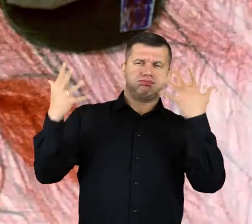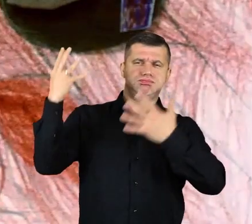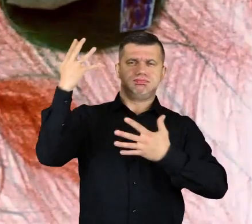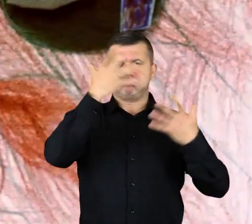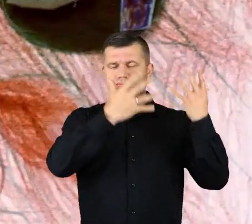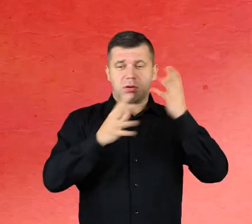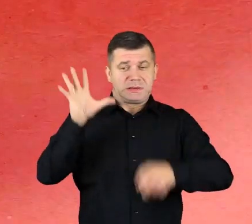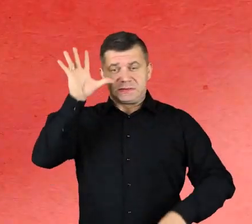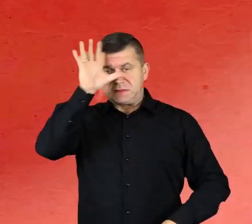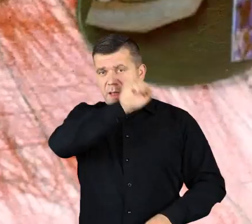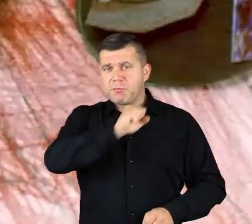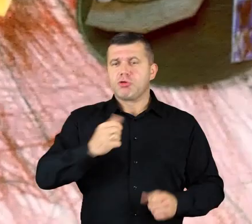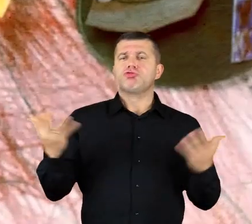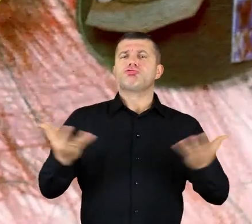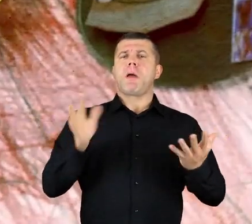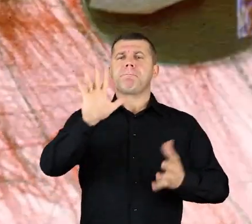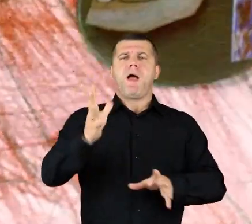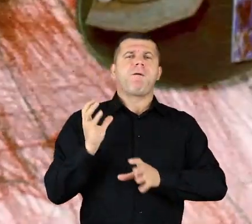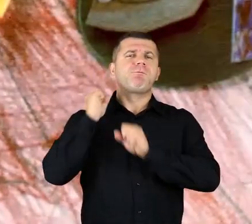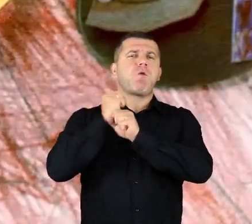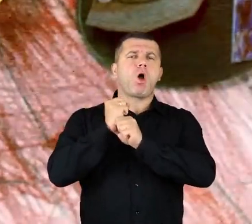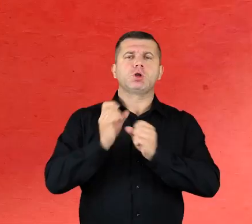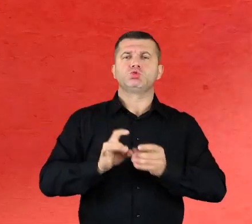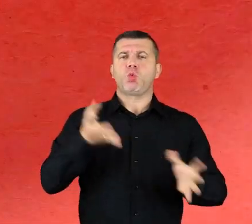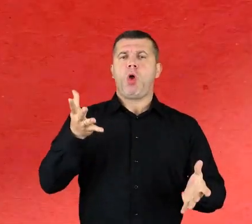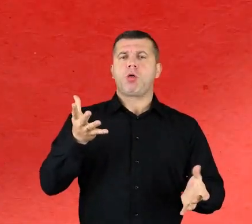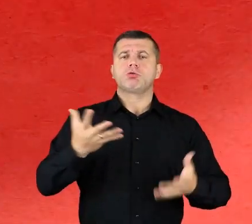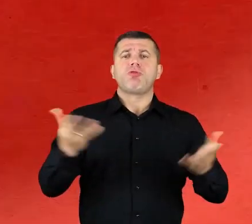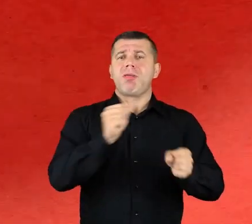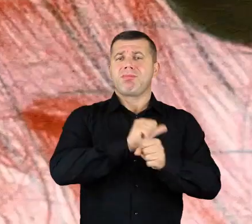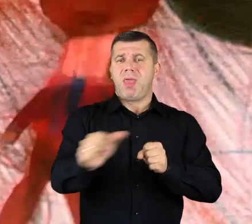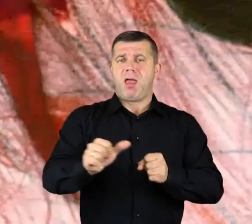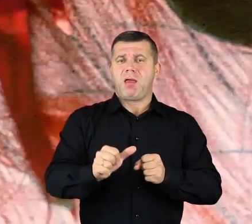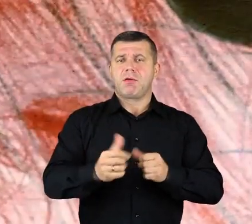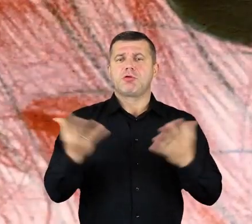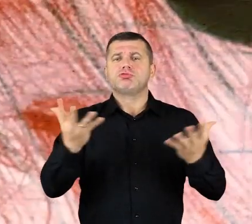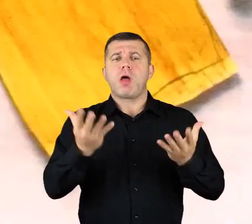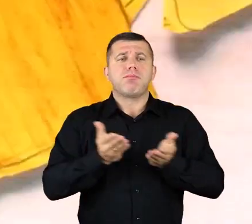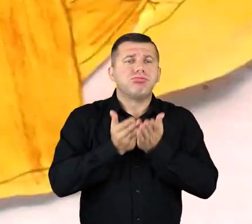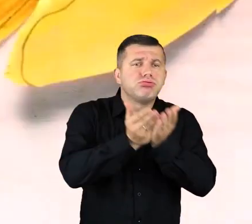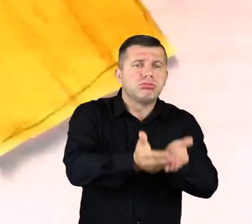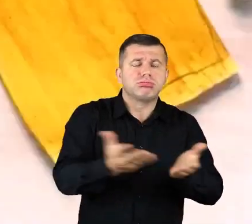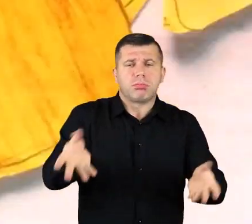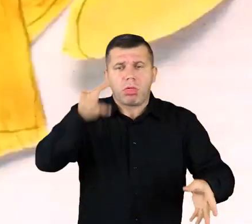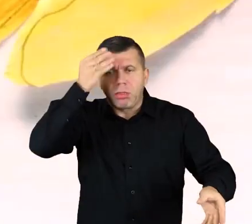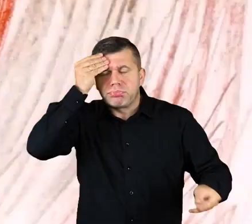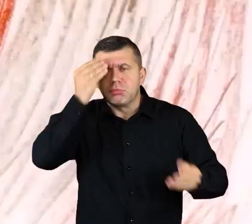zapomnieli, gdzie oni mają swoje worki ze złotem, gdzie oni są, dokąd mają płynąć i którędy do domu.